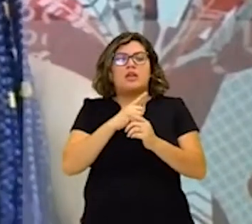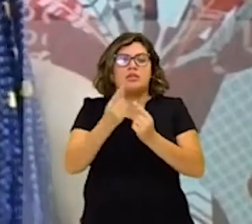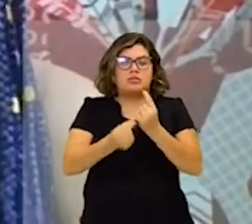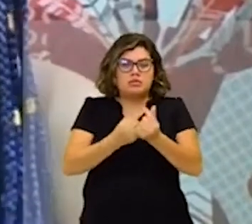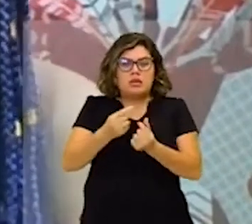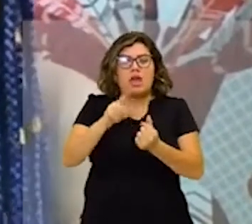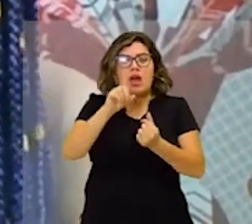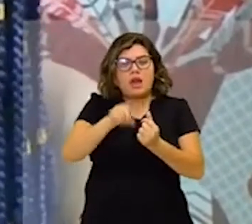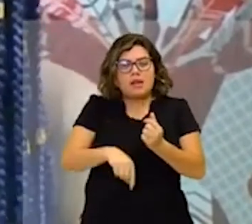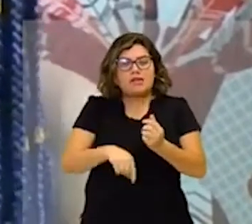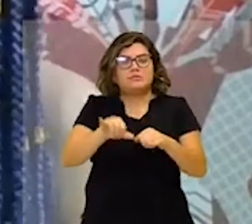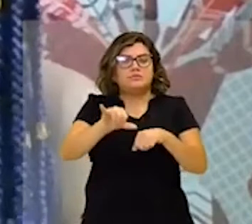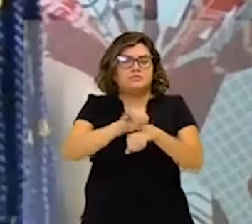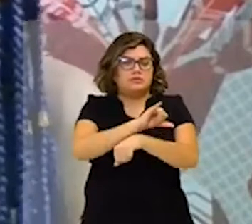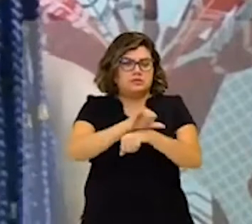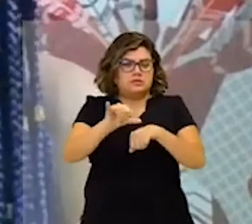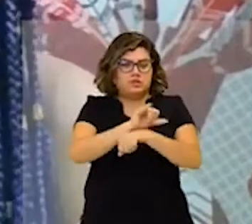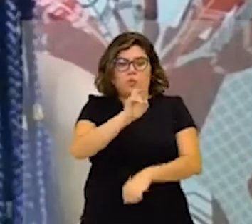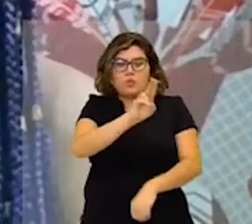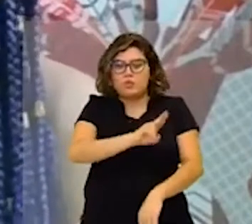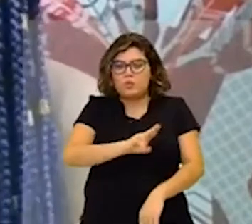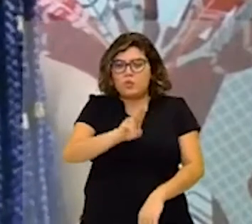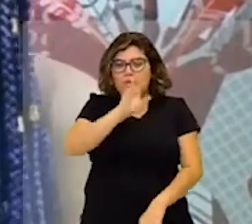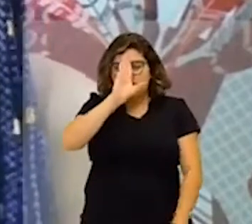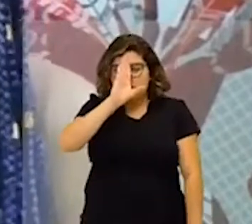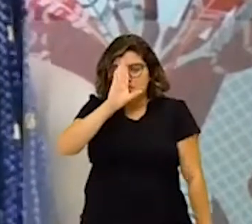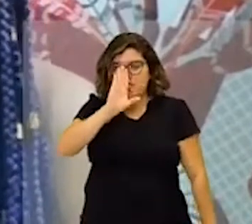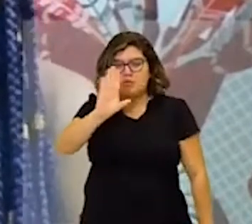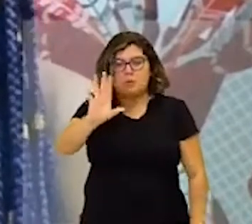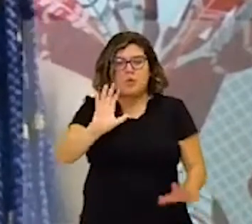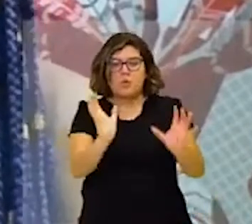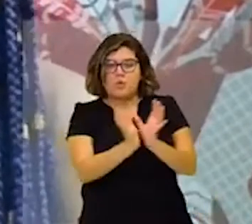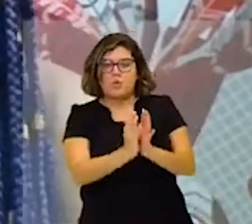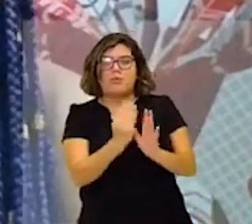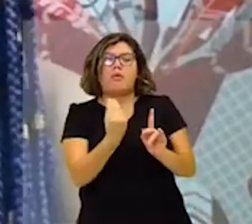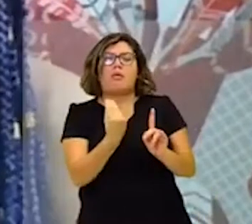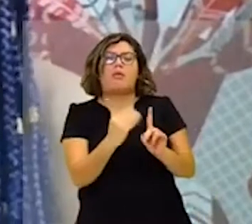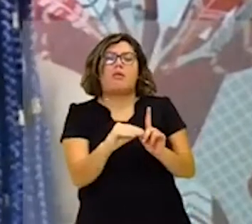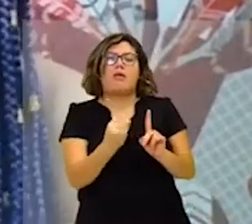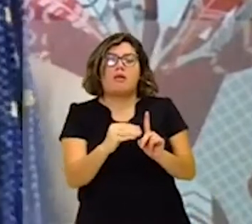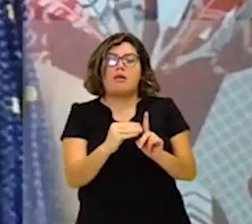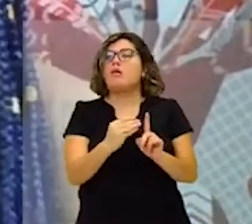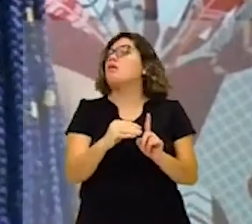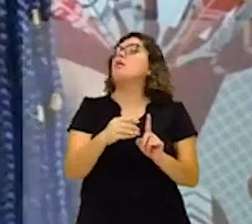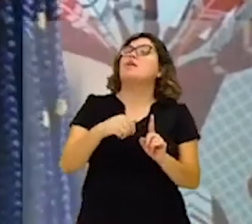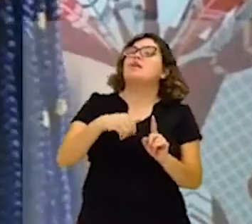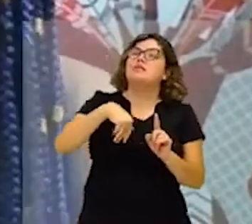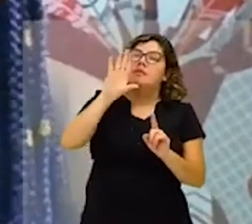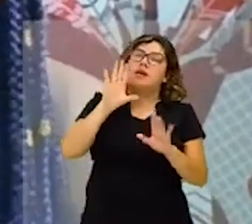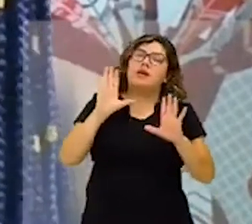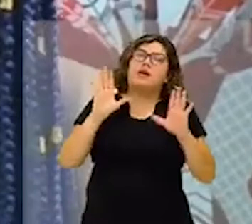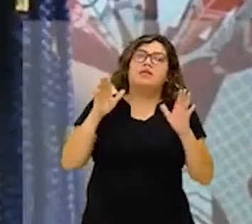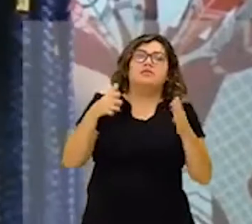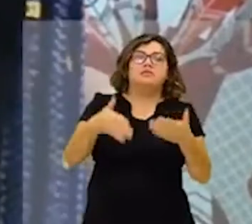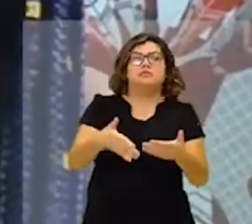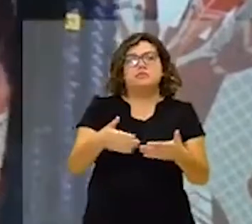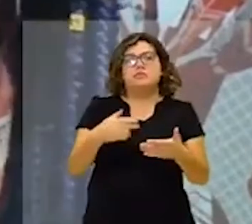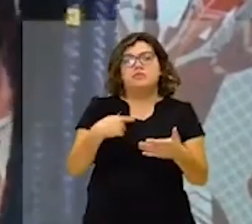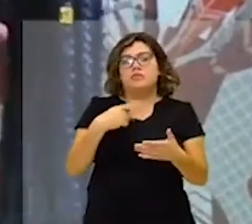utilizada principalmente o grupo vulnerabilizados é mais essa parte que eu vou enfatizar porque o